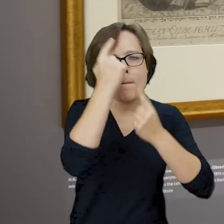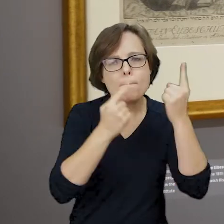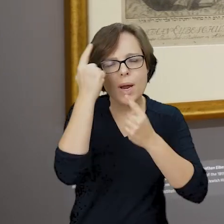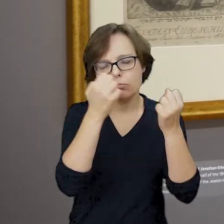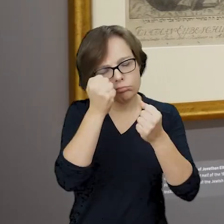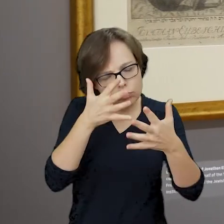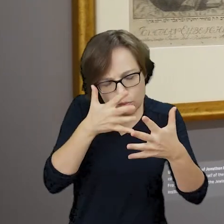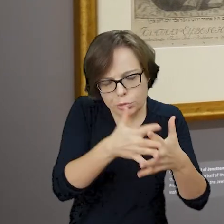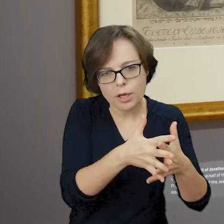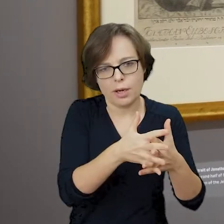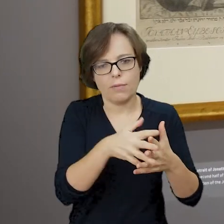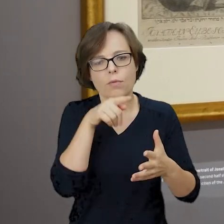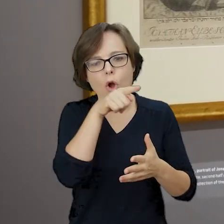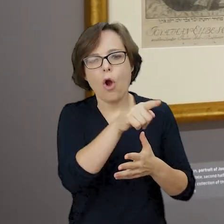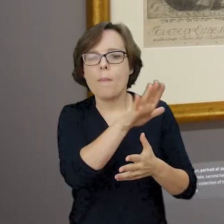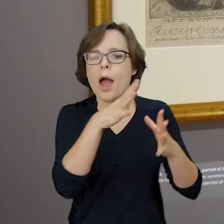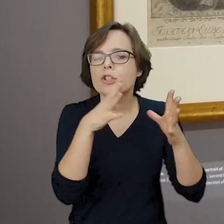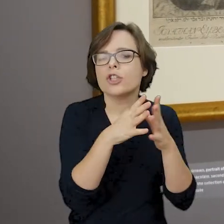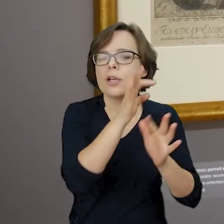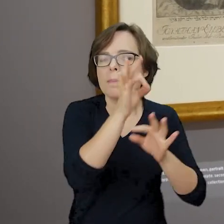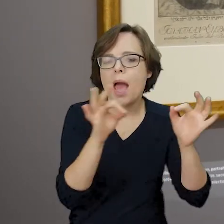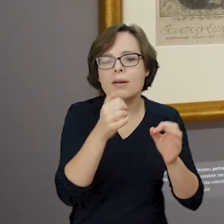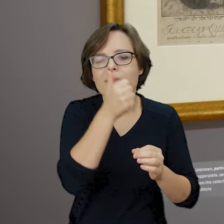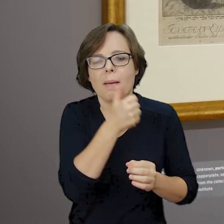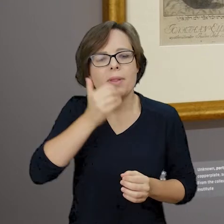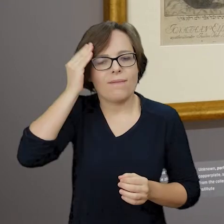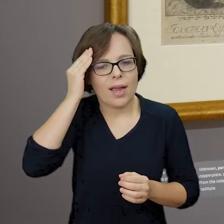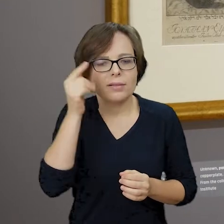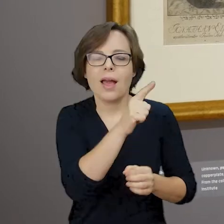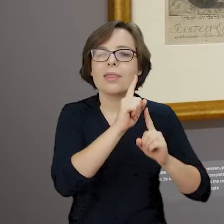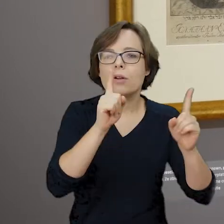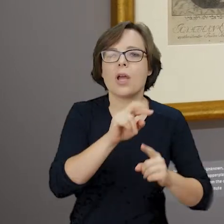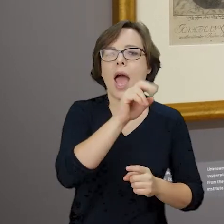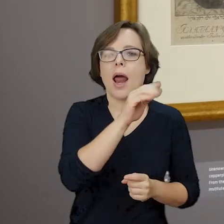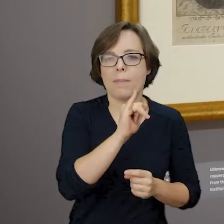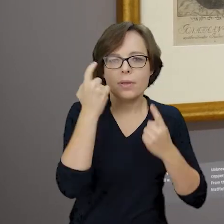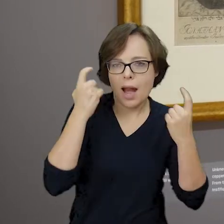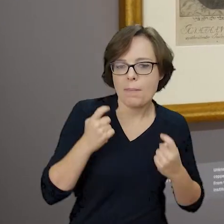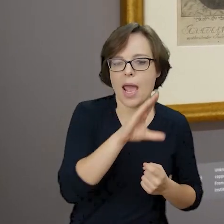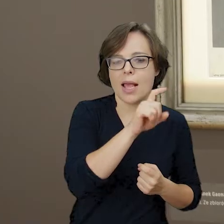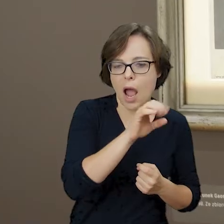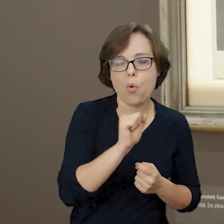obdarzony dziesięcioma miarami tajemnej [wiedzy], nasz nauczyciel rabi Elijahu, niech go Bóg wspiera.